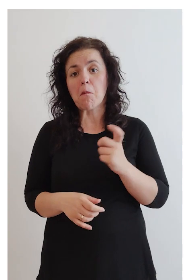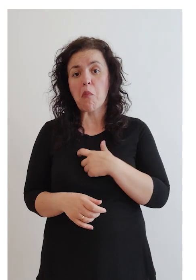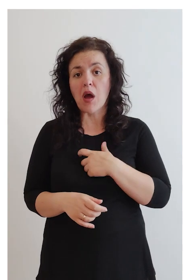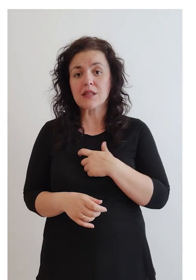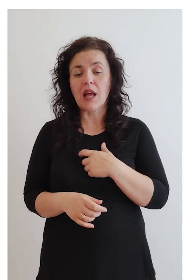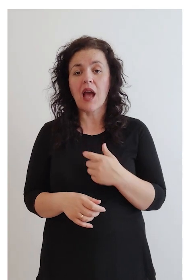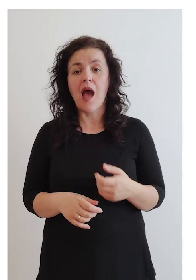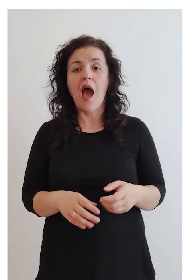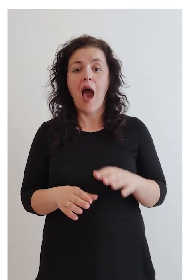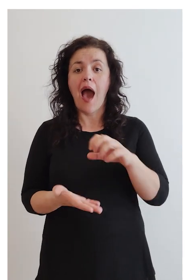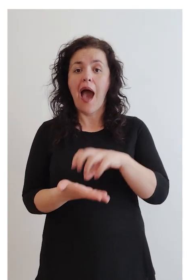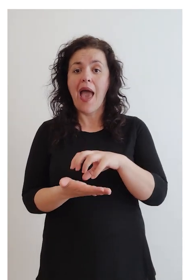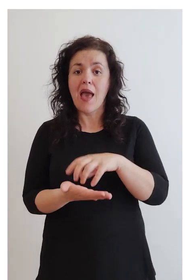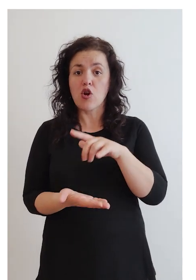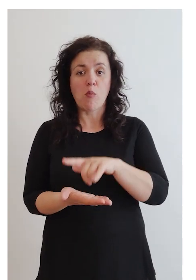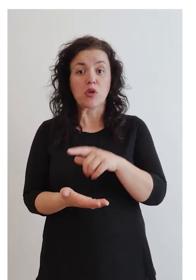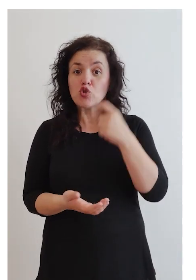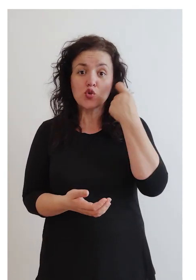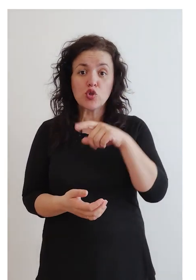Eroarea umană este de asemenea obișnuită